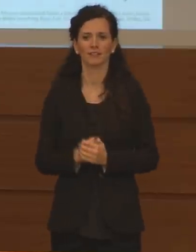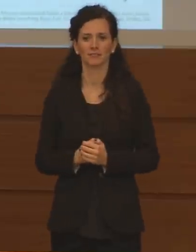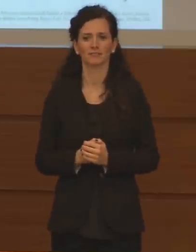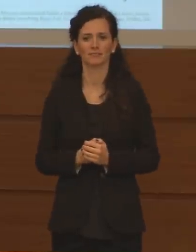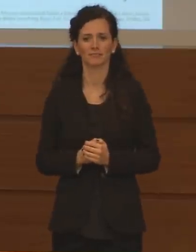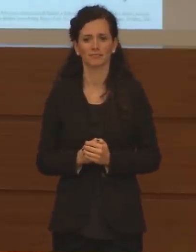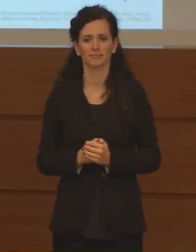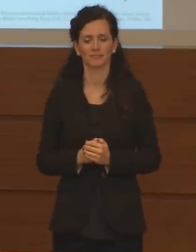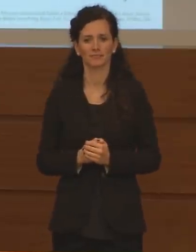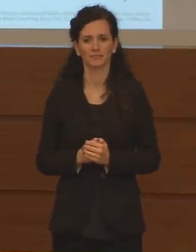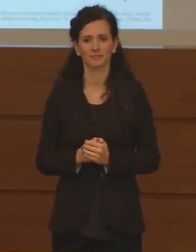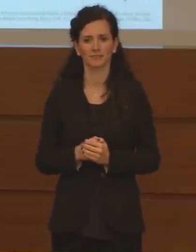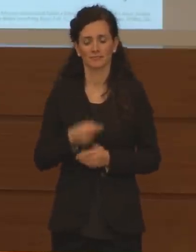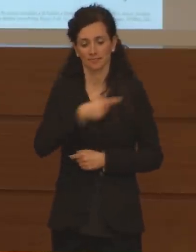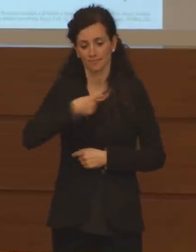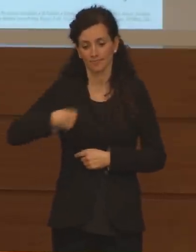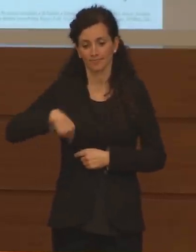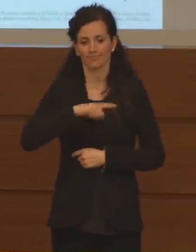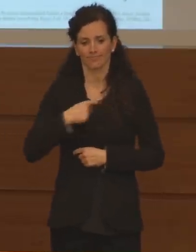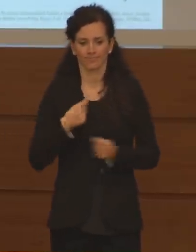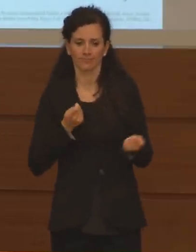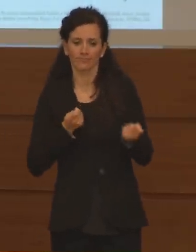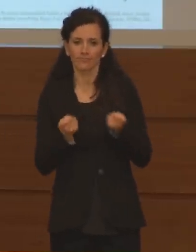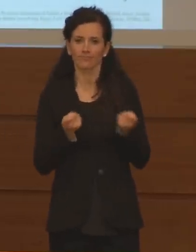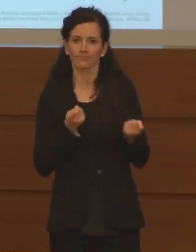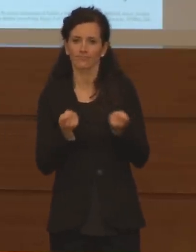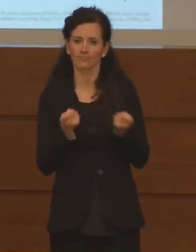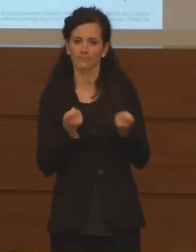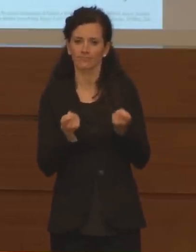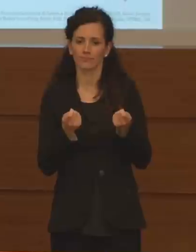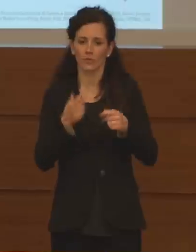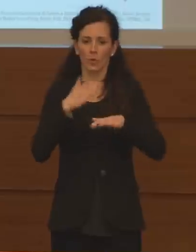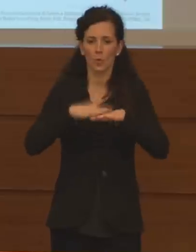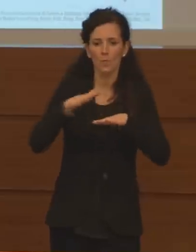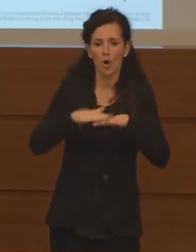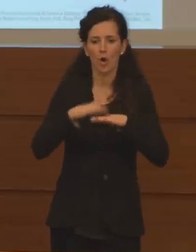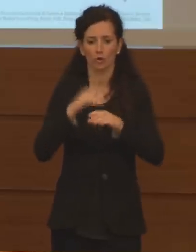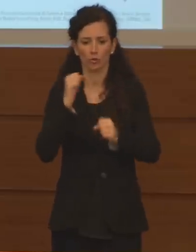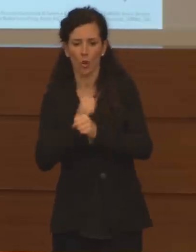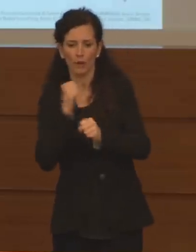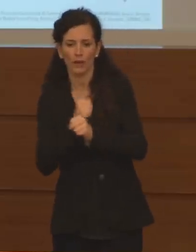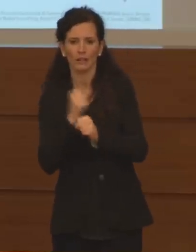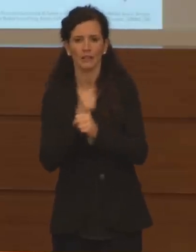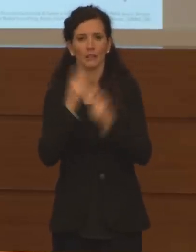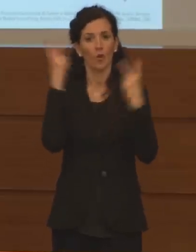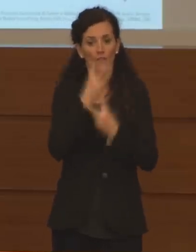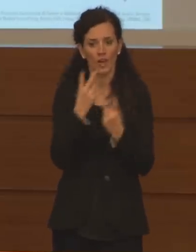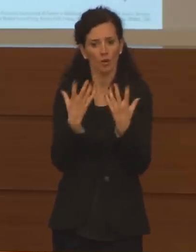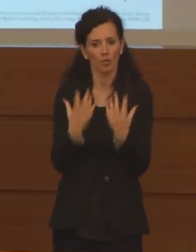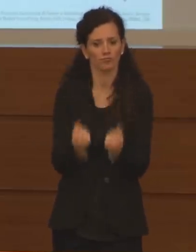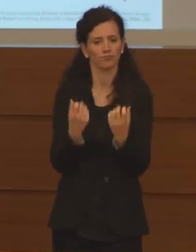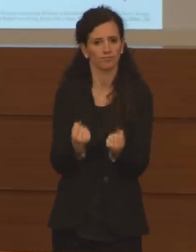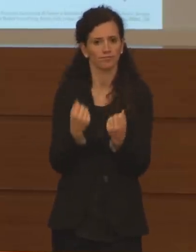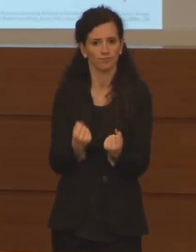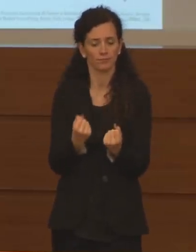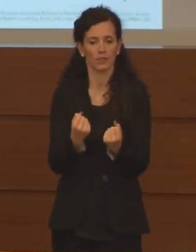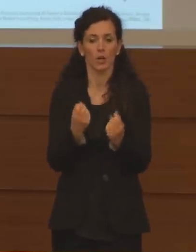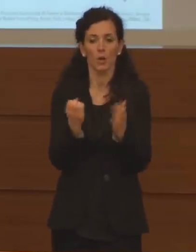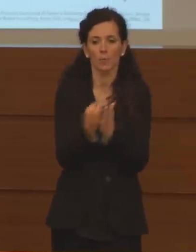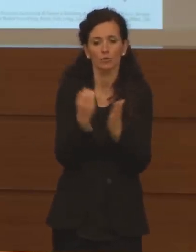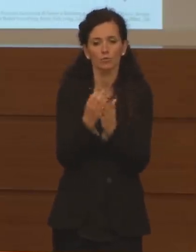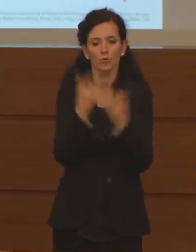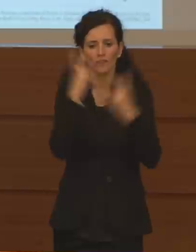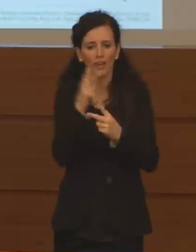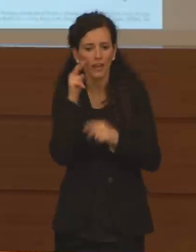da gestire anche modalità operative, concrete, produttive.